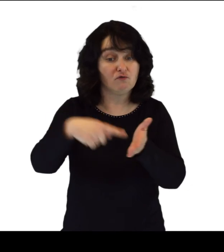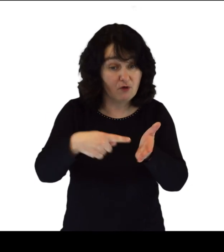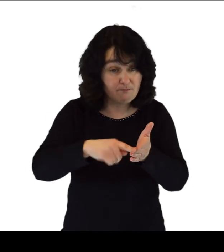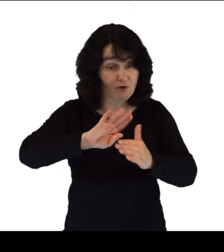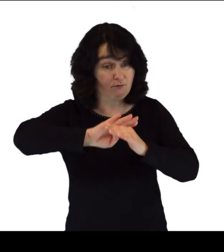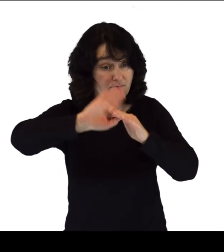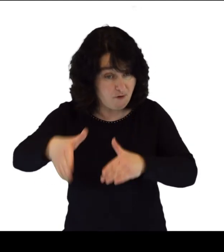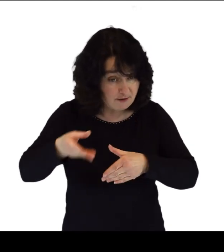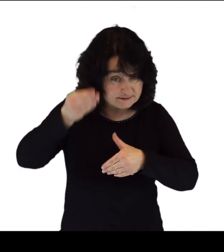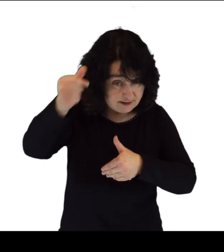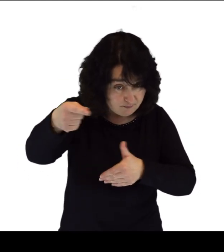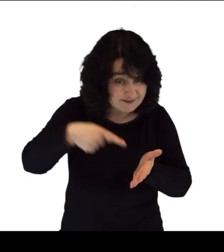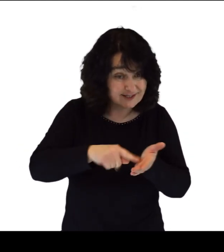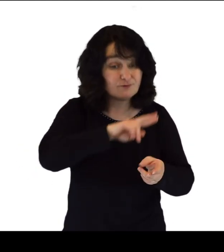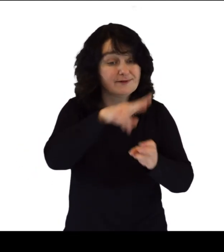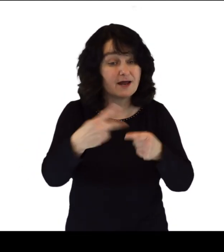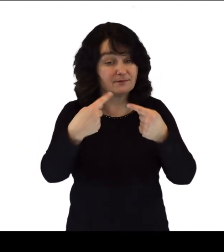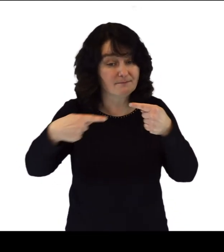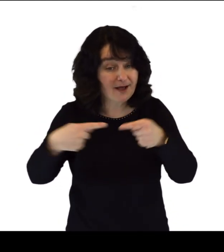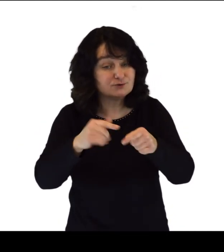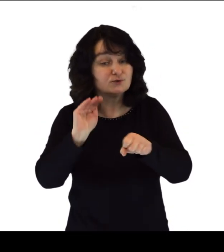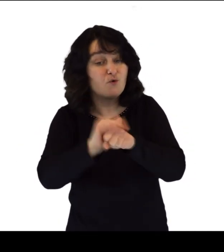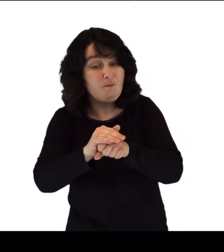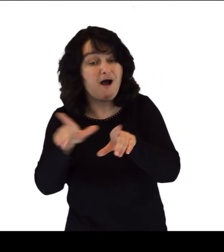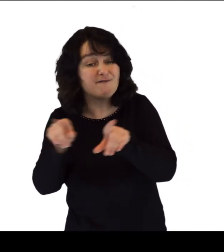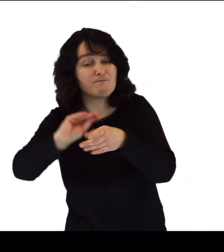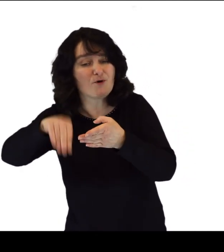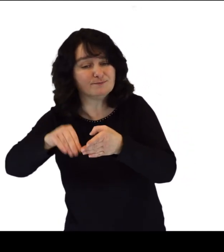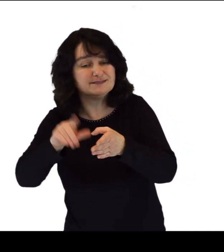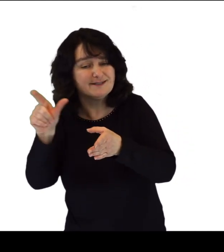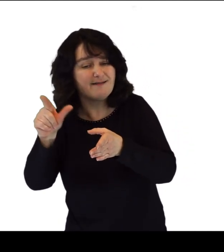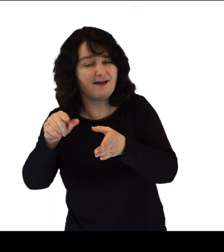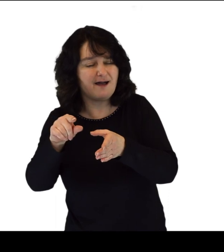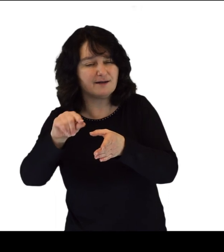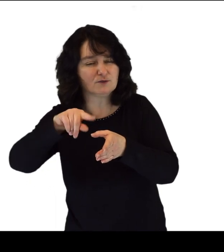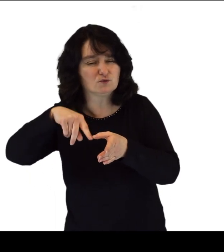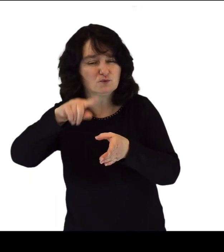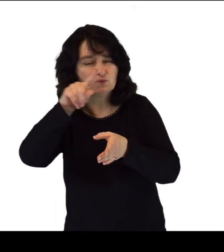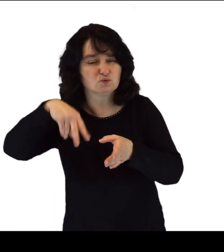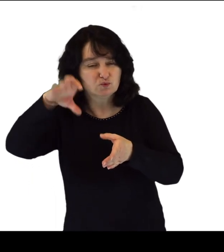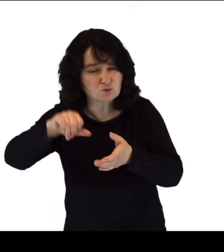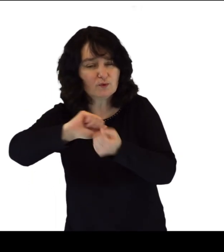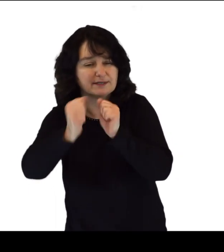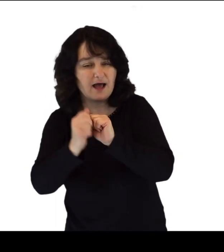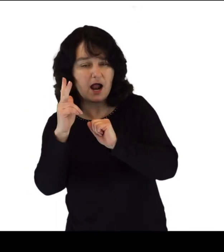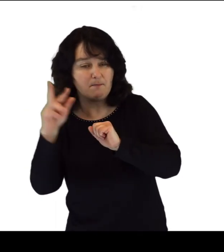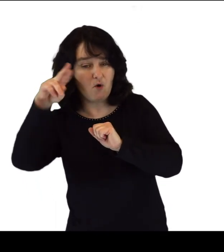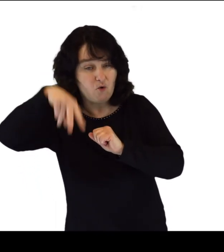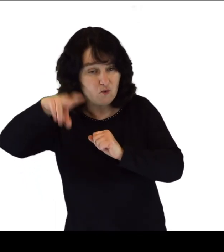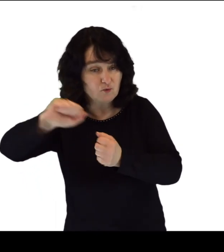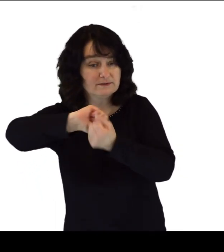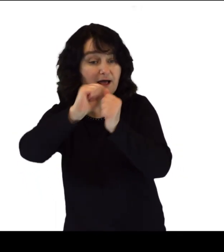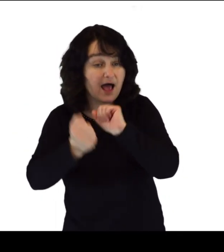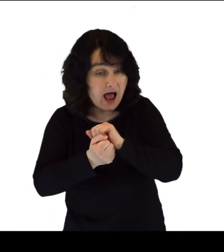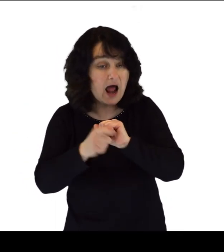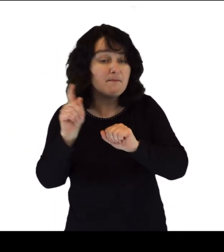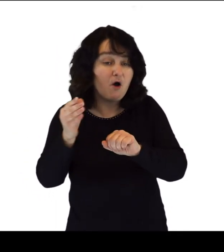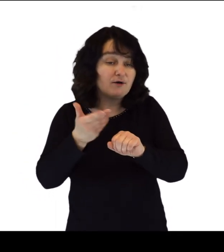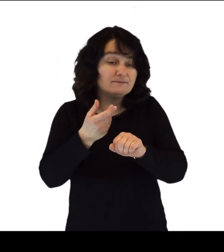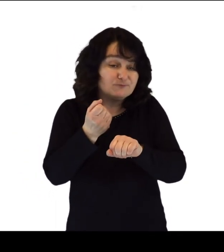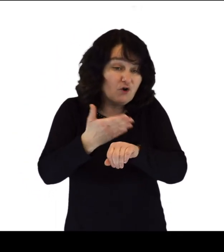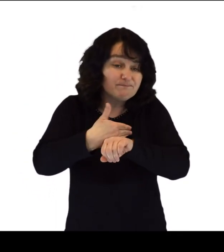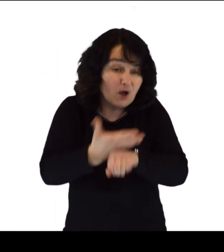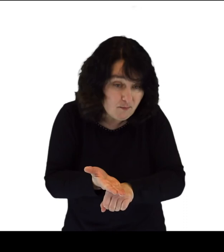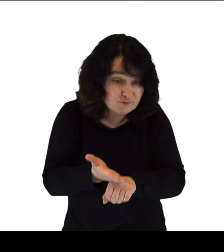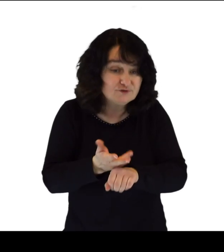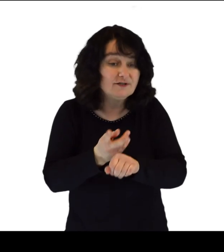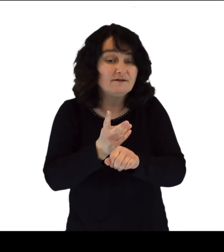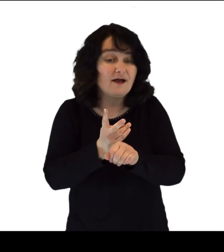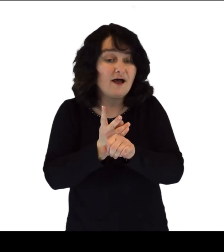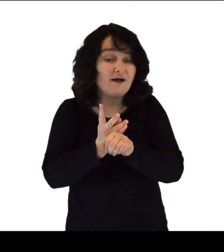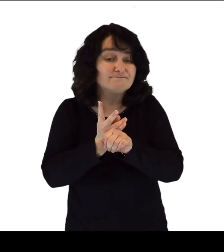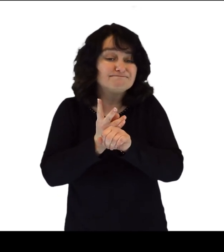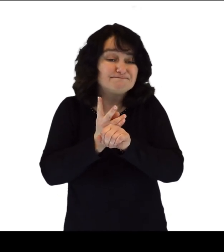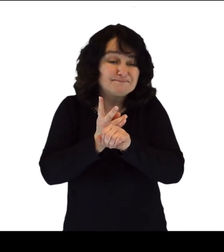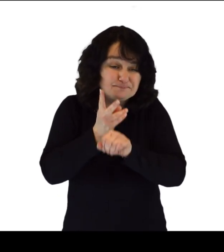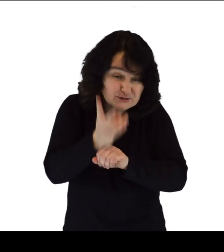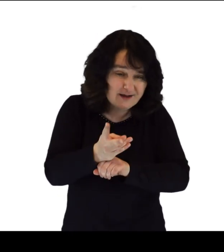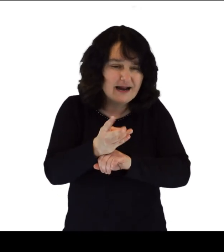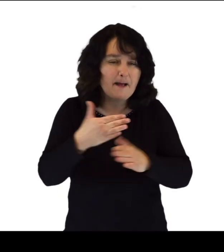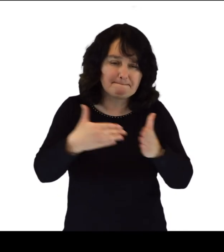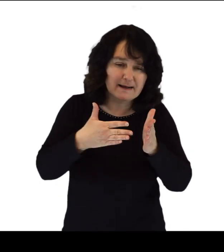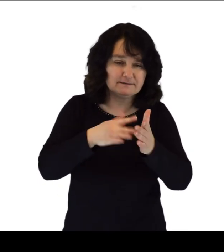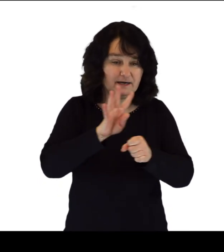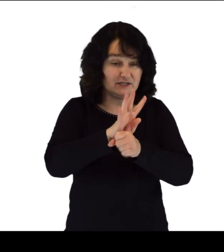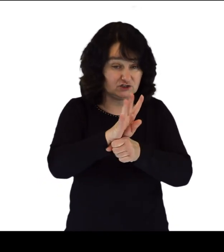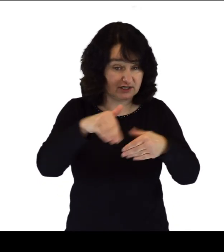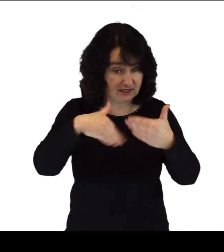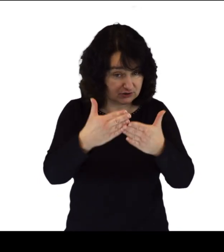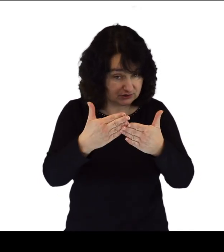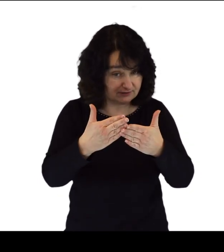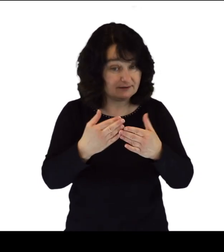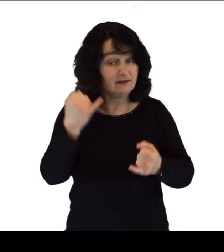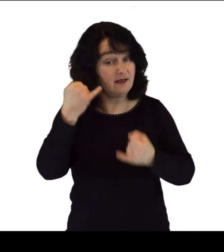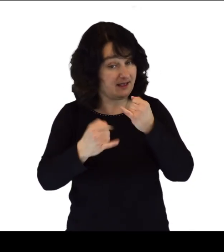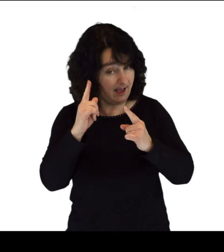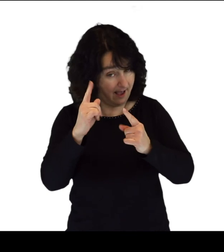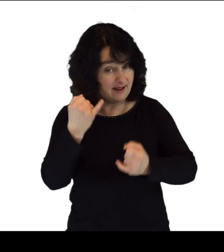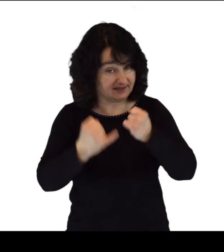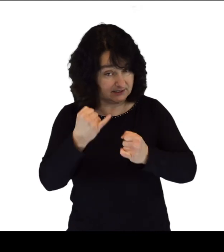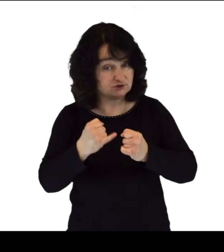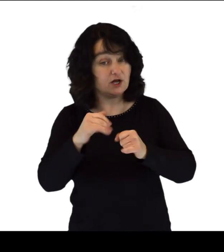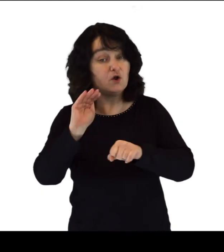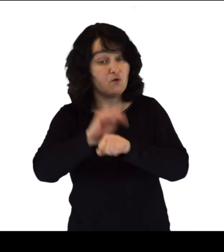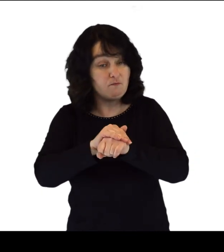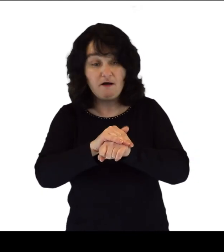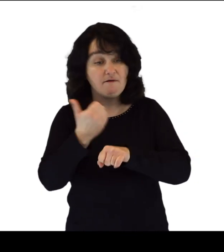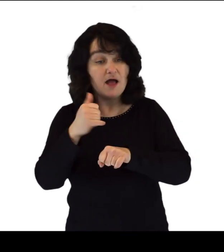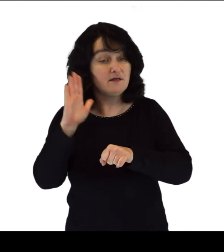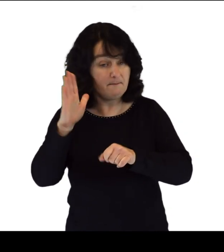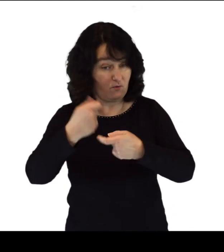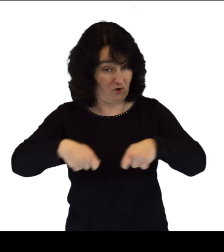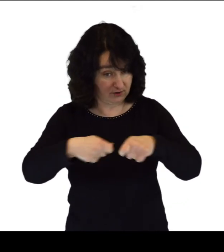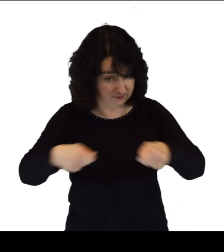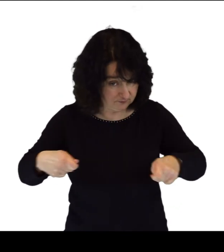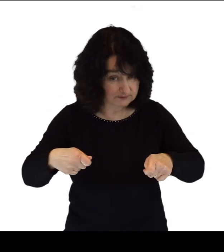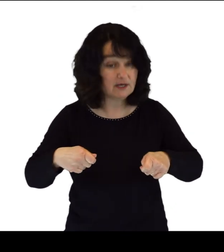Dopiero po ich zapłaceniu (w terminie przewidzianym w umowie z ZUS/KRUS lub z uchybieniem przekraczającym maksymalnie 14 dni, o ile umowa nie zostanie rozwiązana)